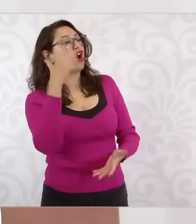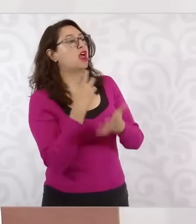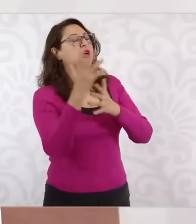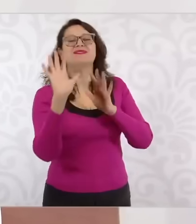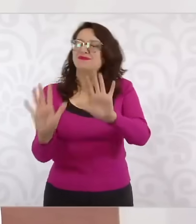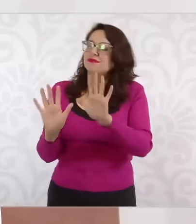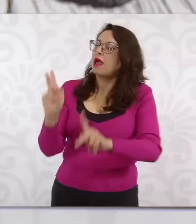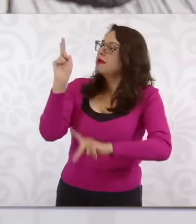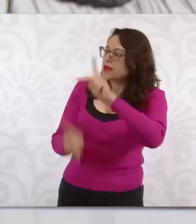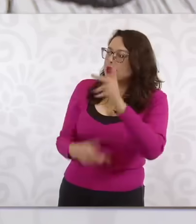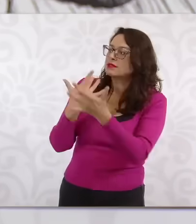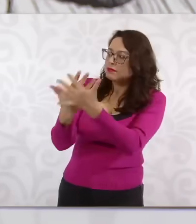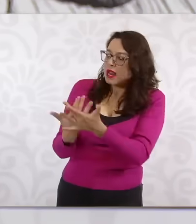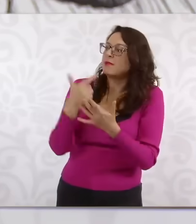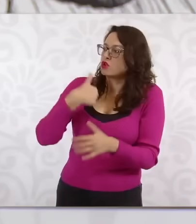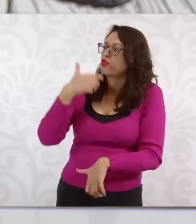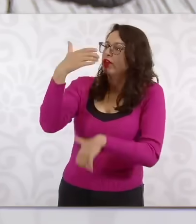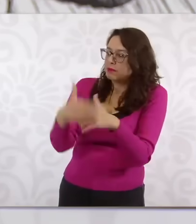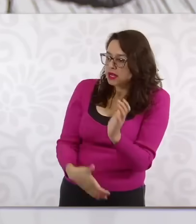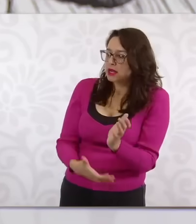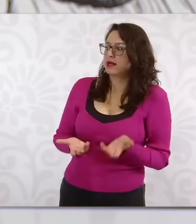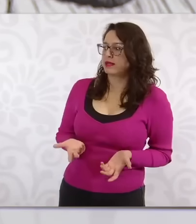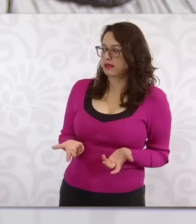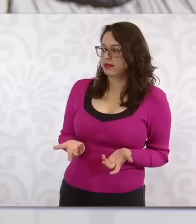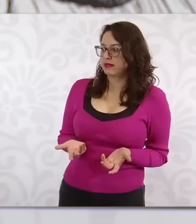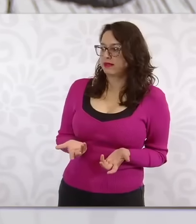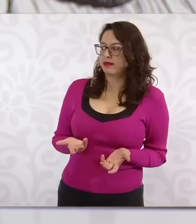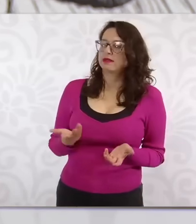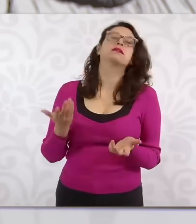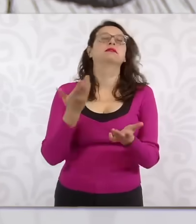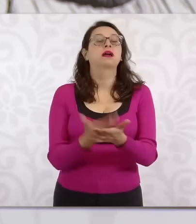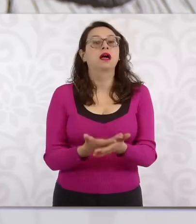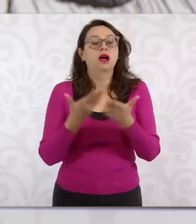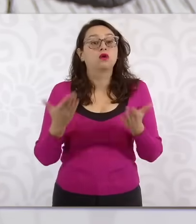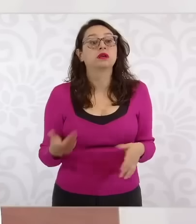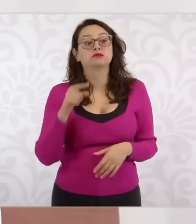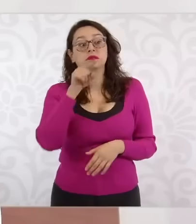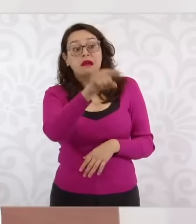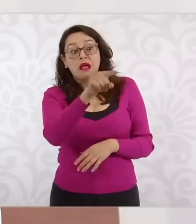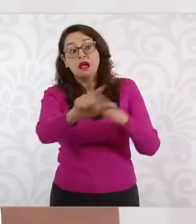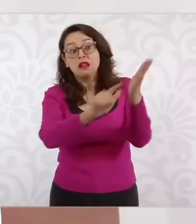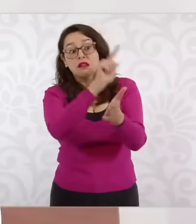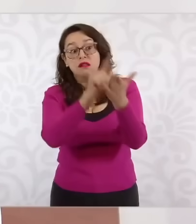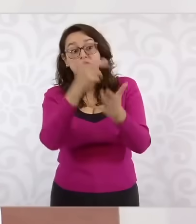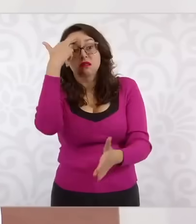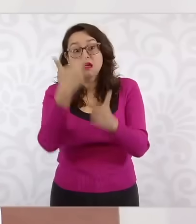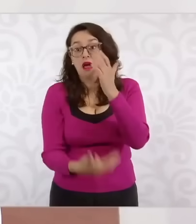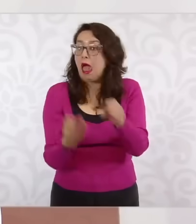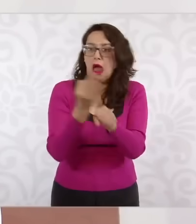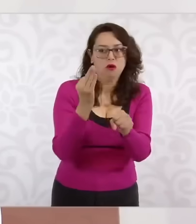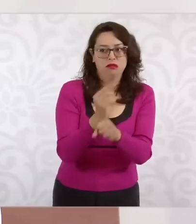y la investigación, pues que se que hay pruebas para poder hacer una carpeta de investigación y